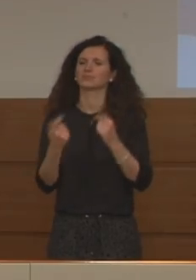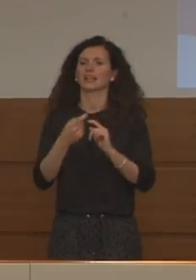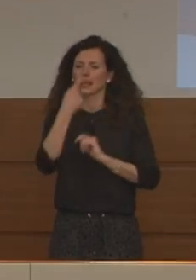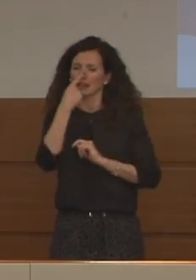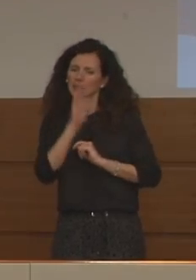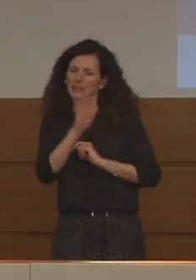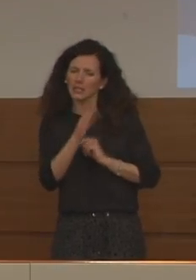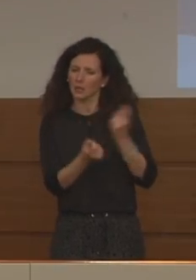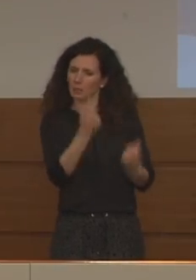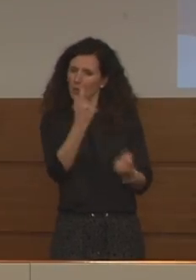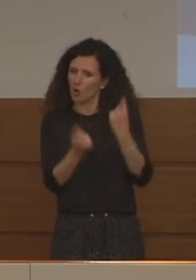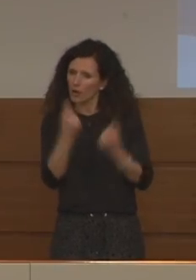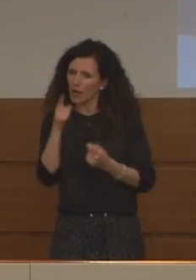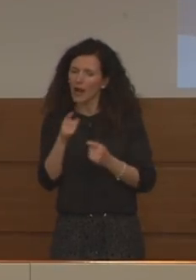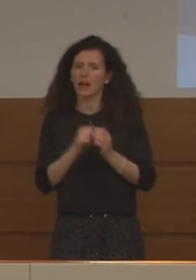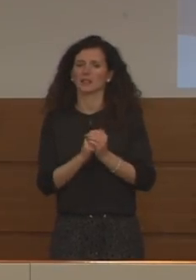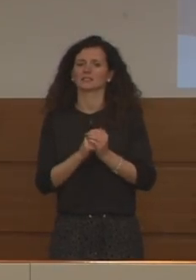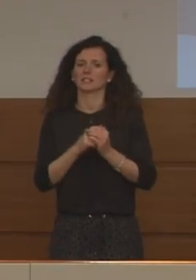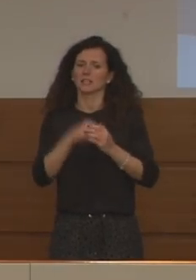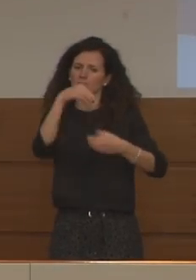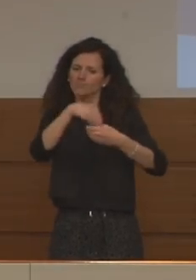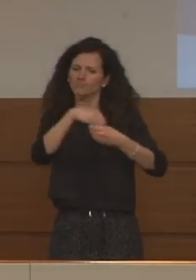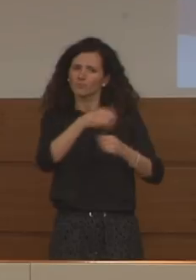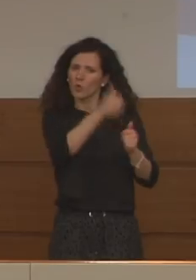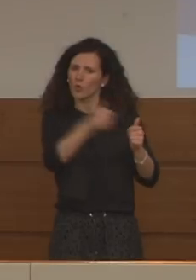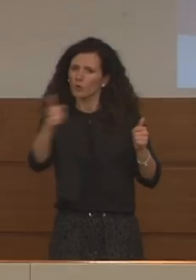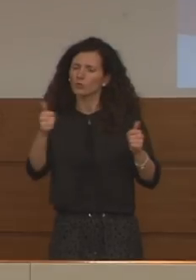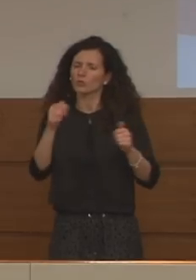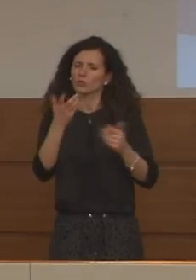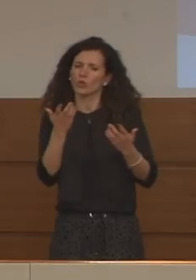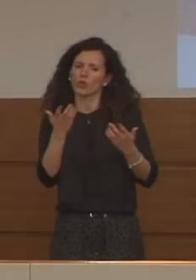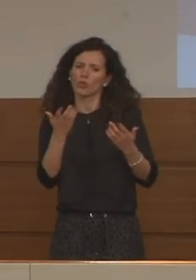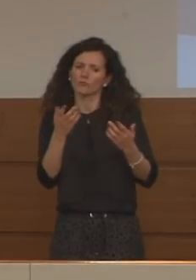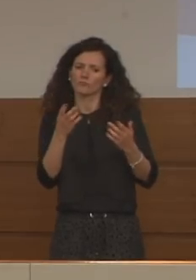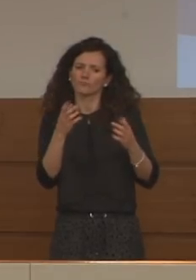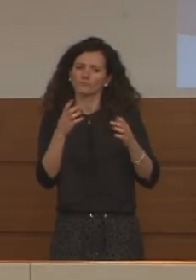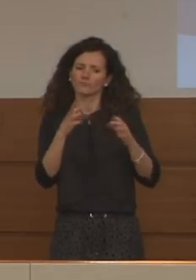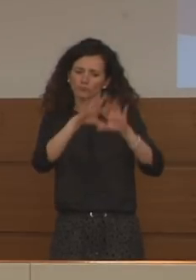un pò le macro informazioni che ci aiutano a una lettura, diciamo,